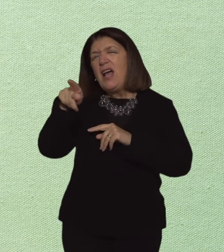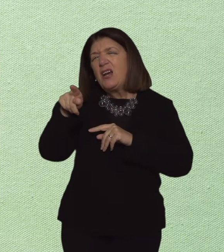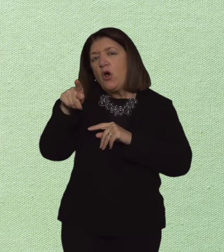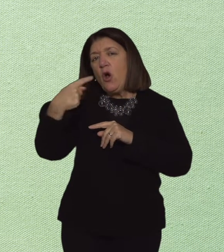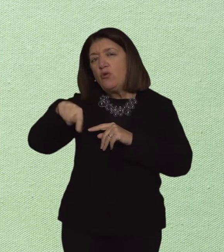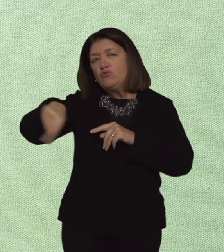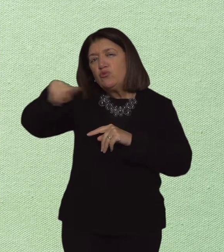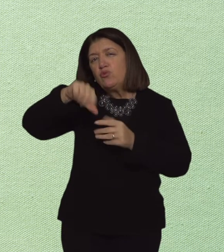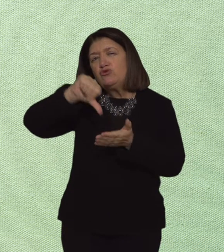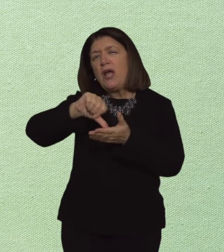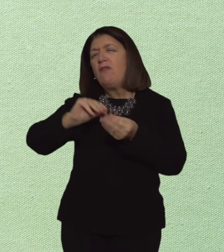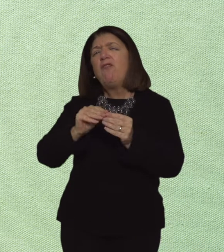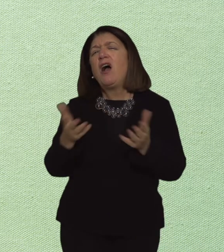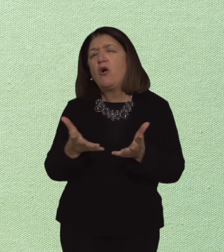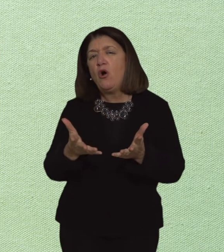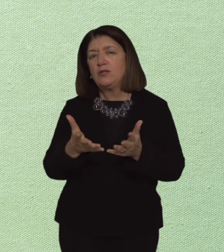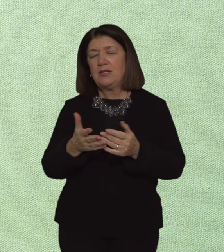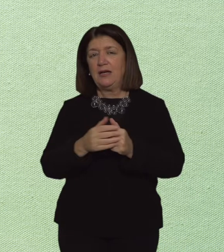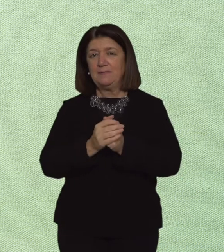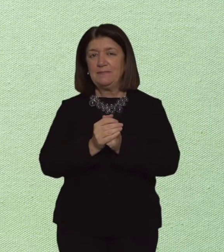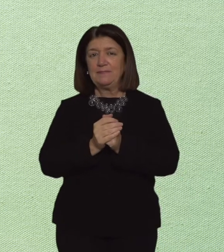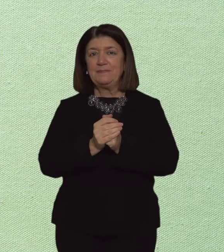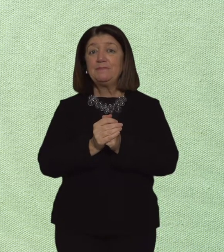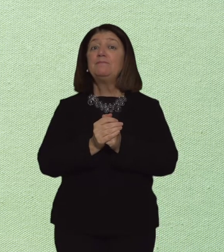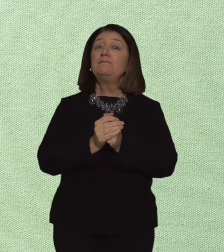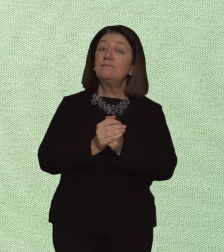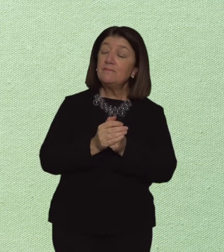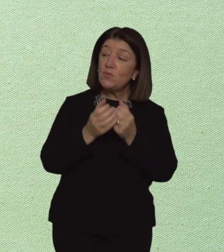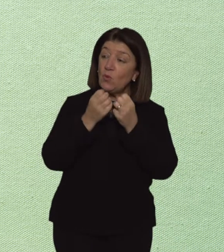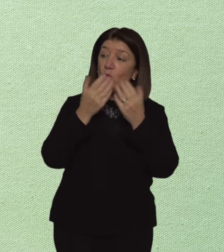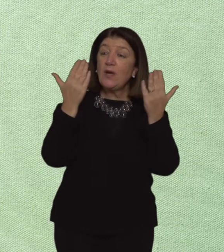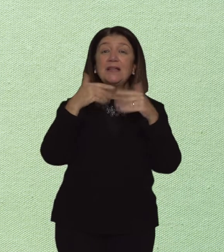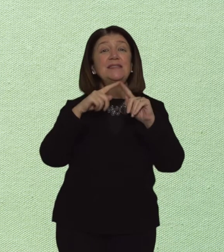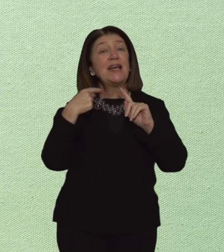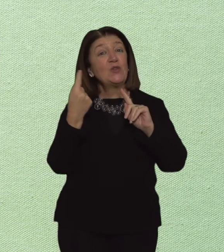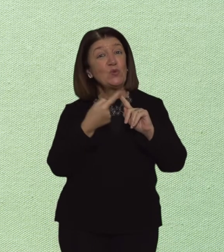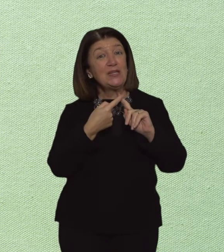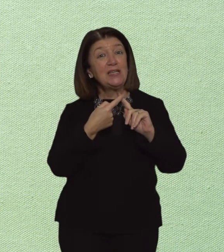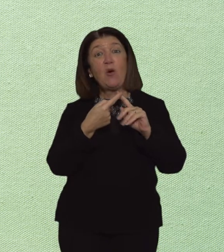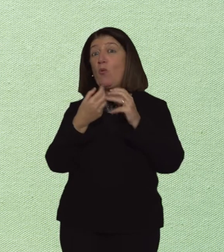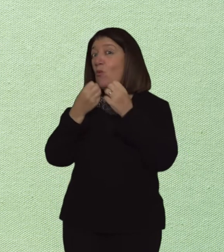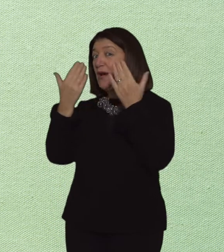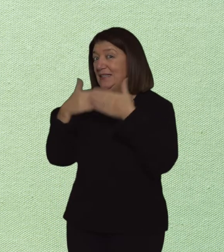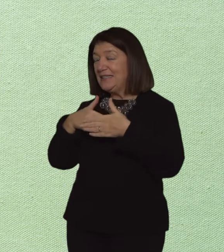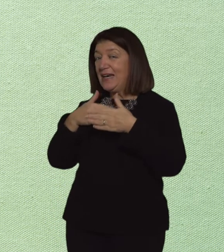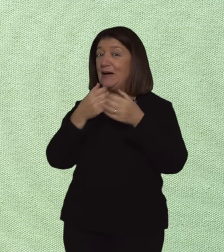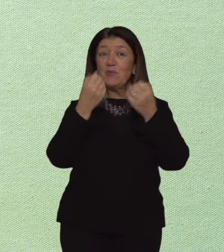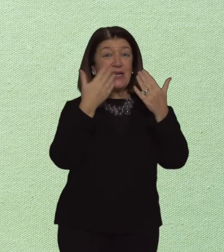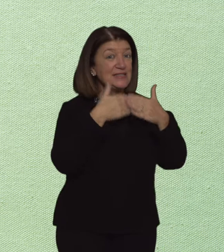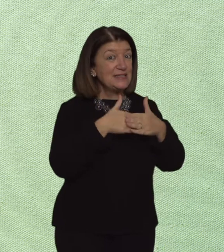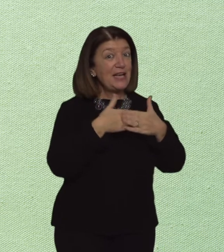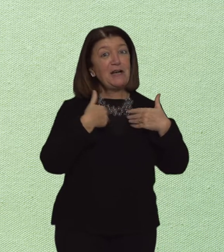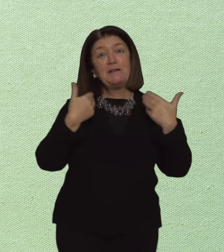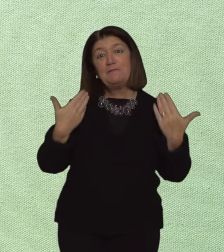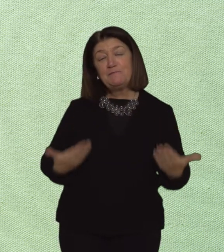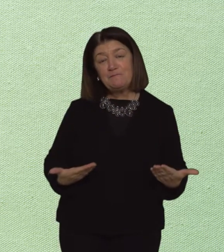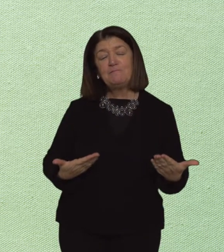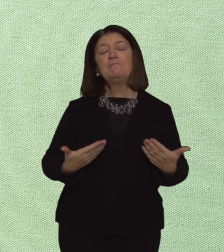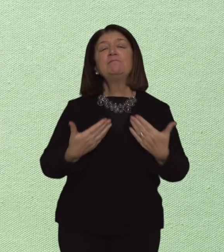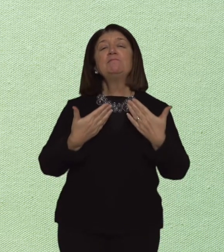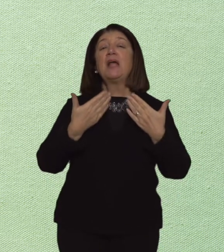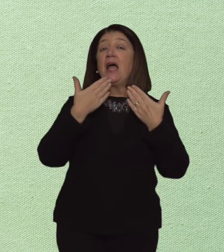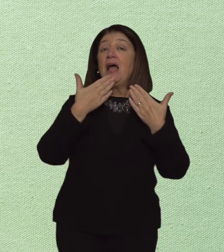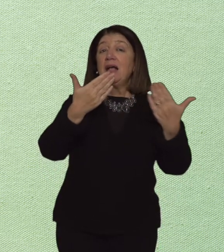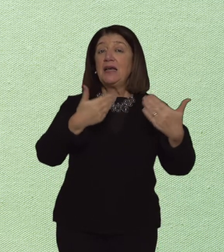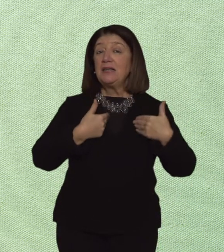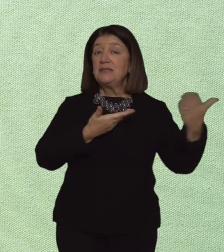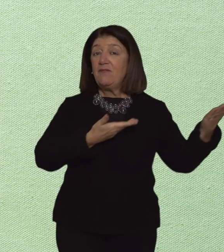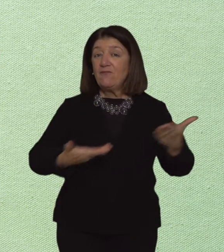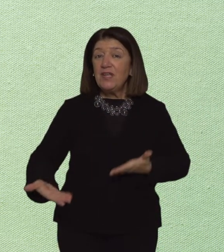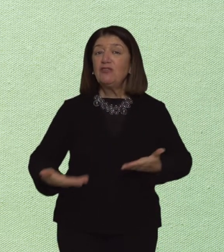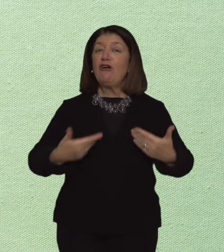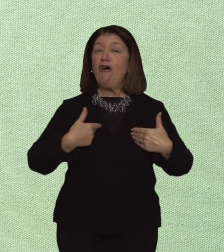Buona sera a tutti, eccoci qua! Allora volentieri e grazie dell'invito,